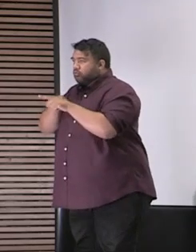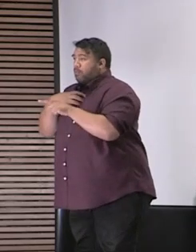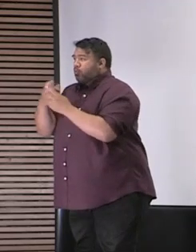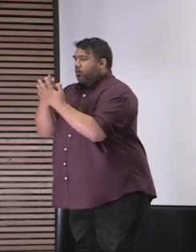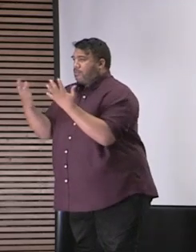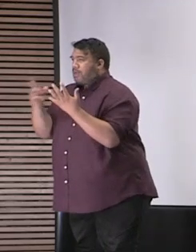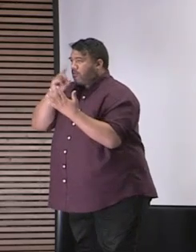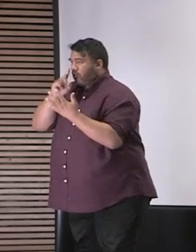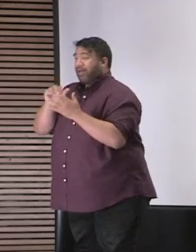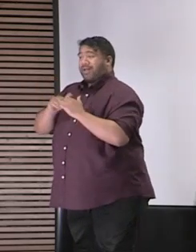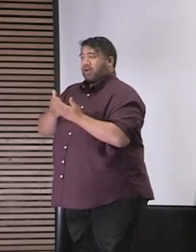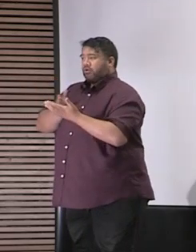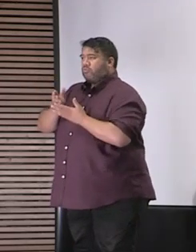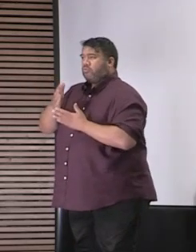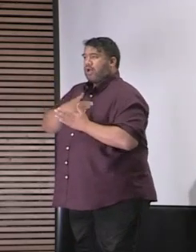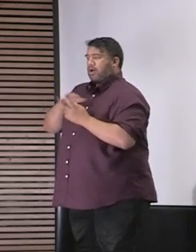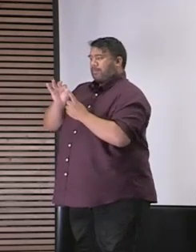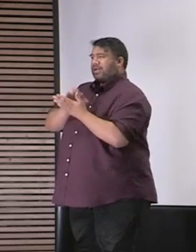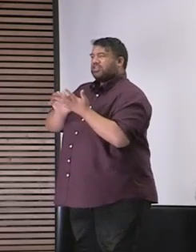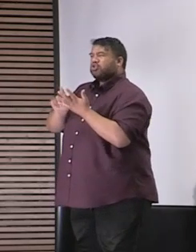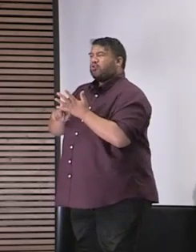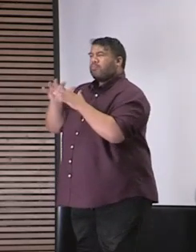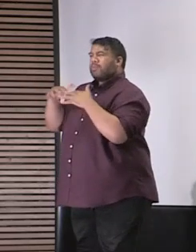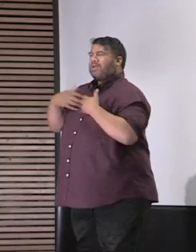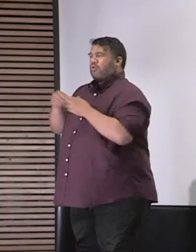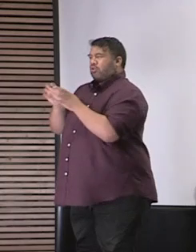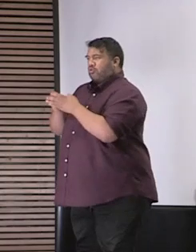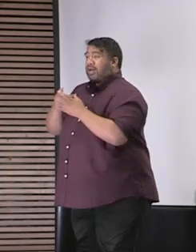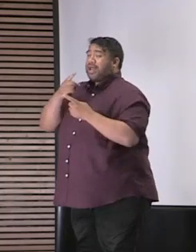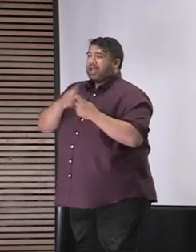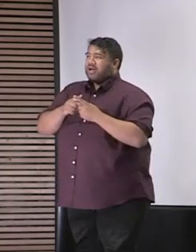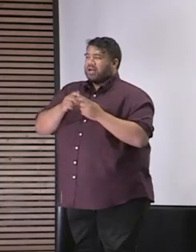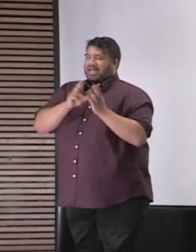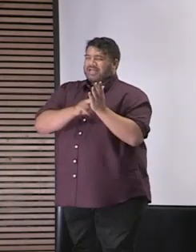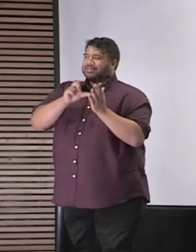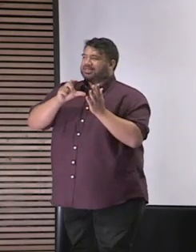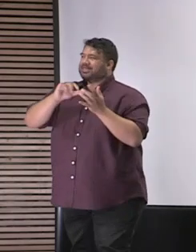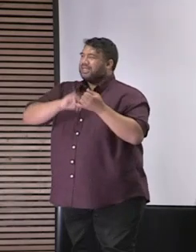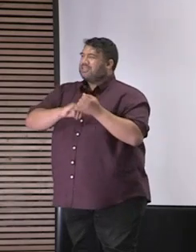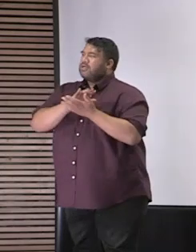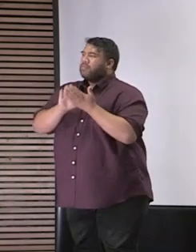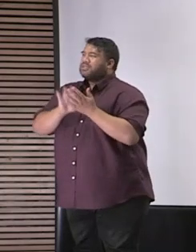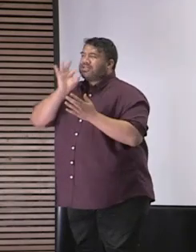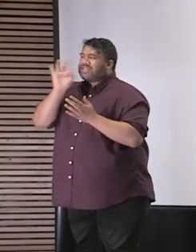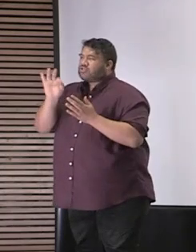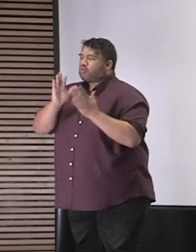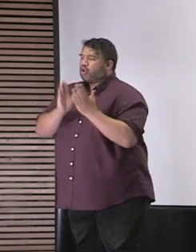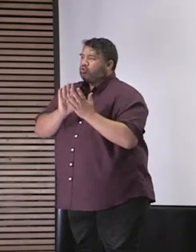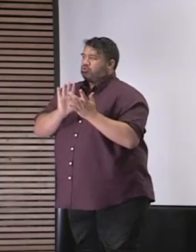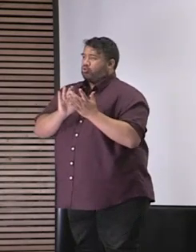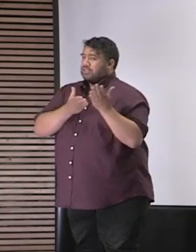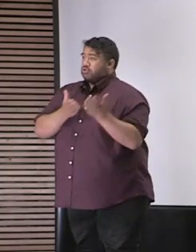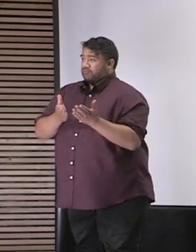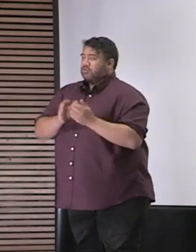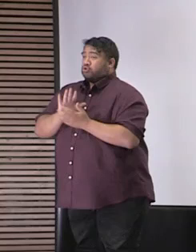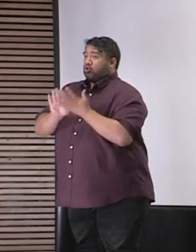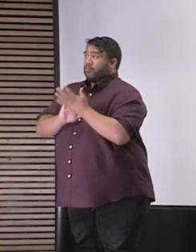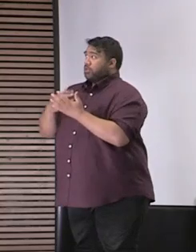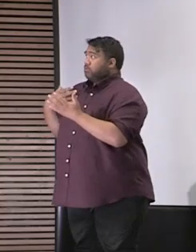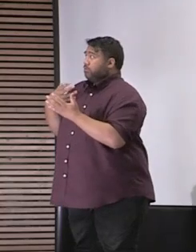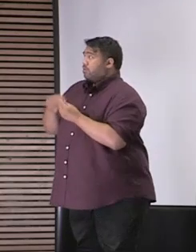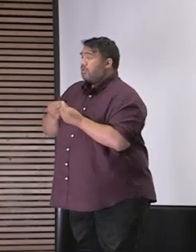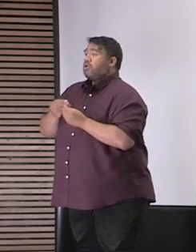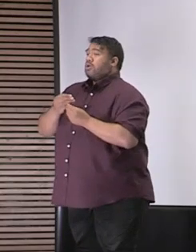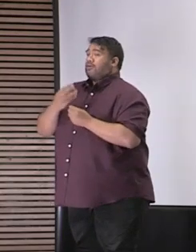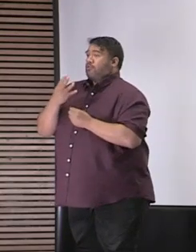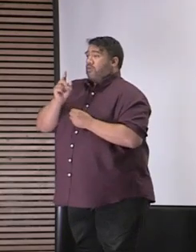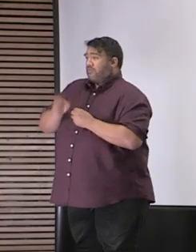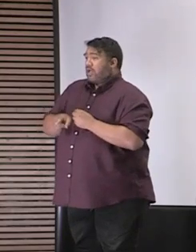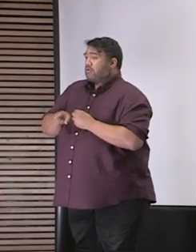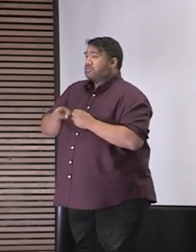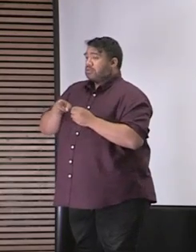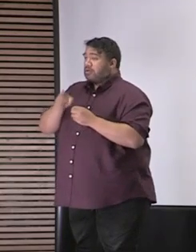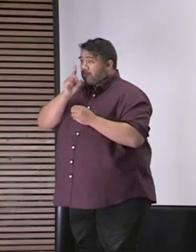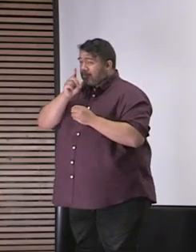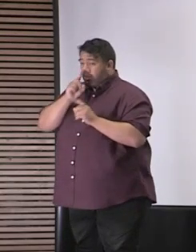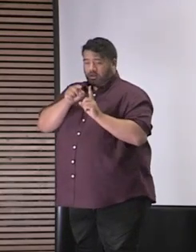seguimiento de contratos. Ha